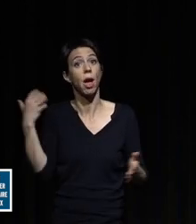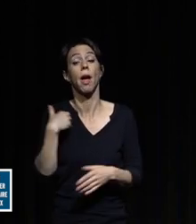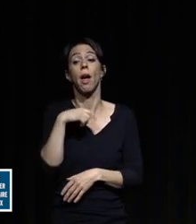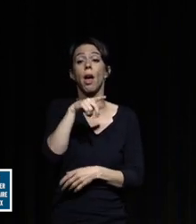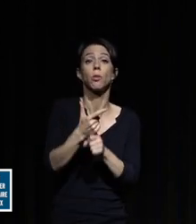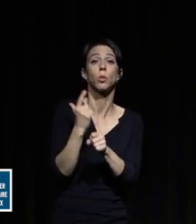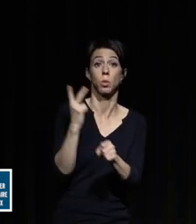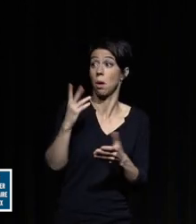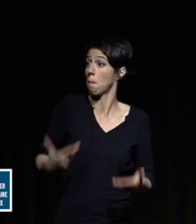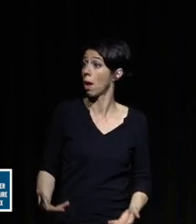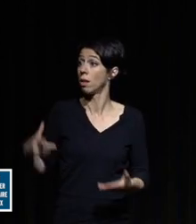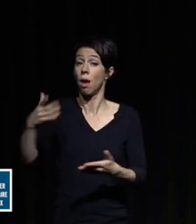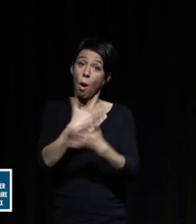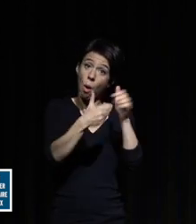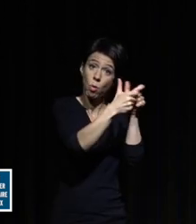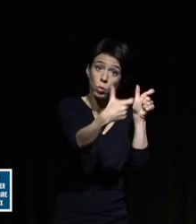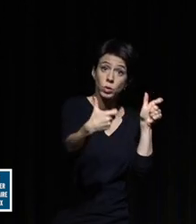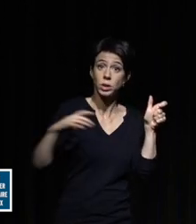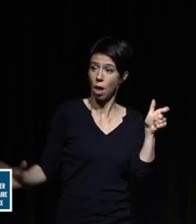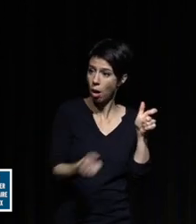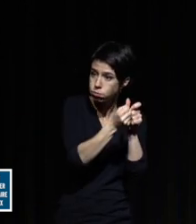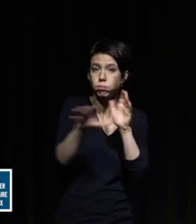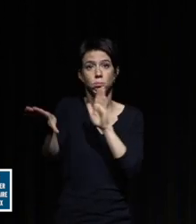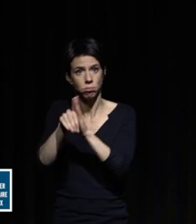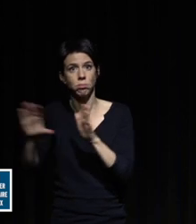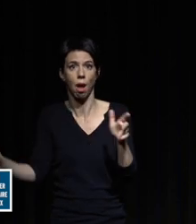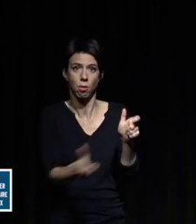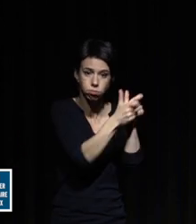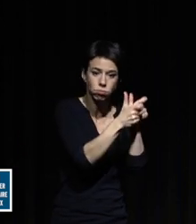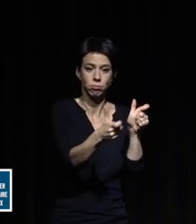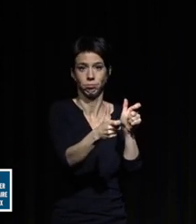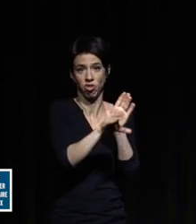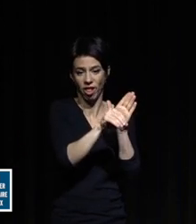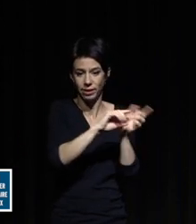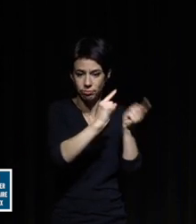générique et là en france on a la chance d'avoir ces médicaments remboursés et c'est donc pas un